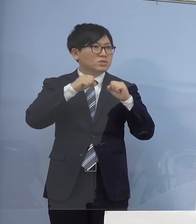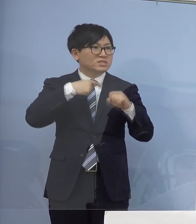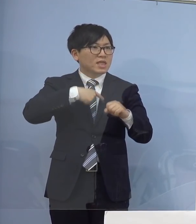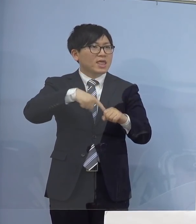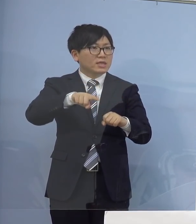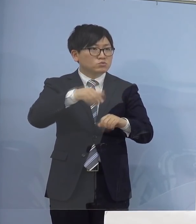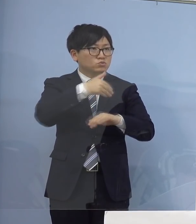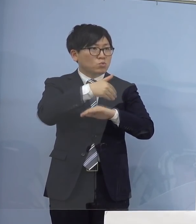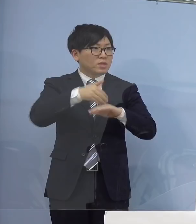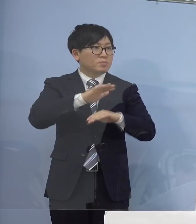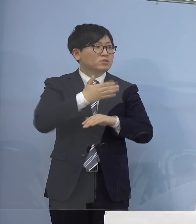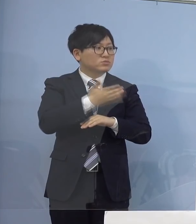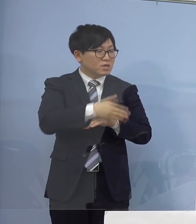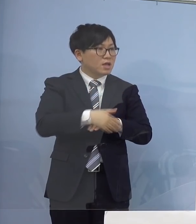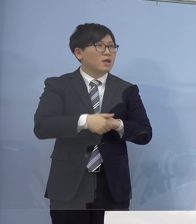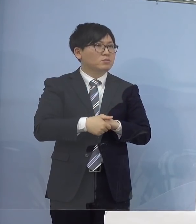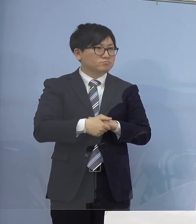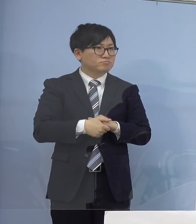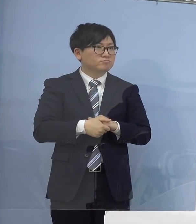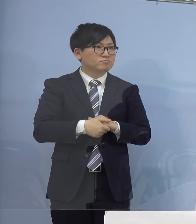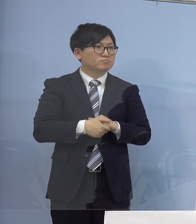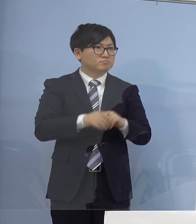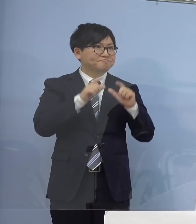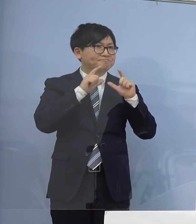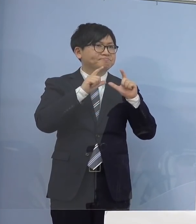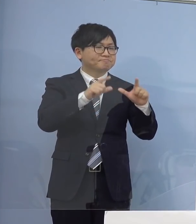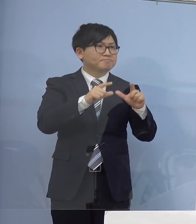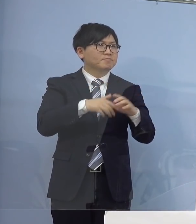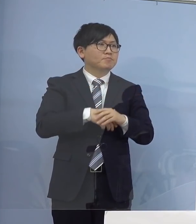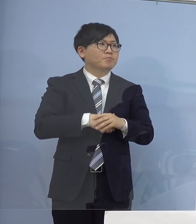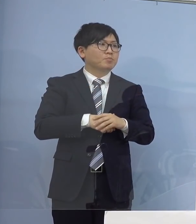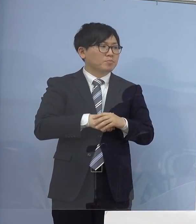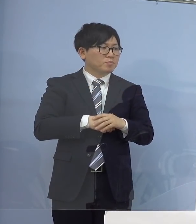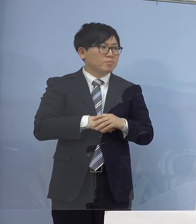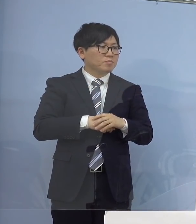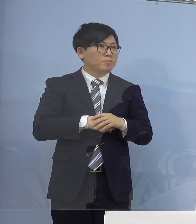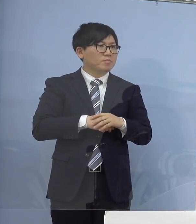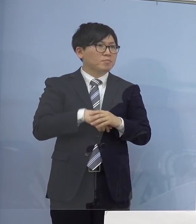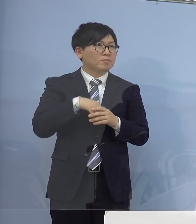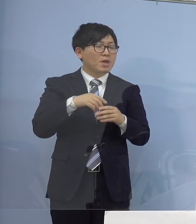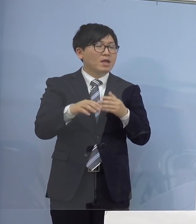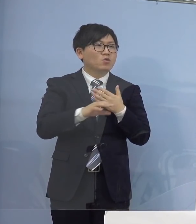（知事） というか大阪（府）の場合とか 東京（都）はシュミレーションが作りやすいんですね